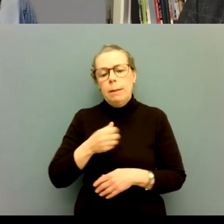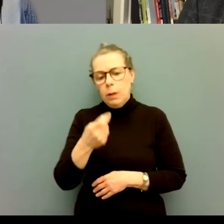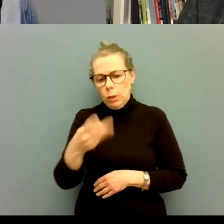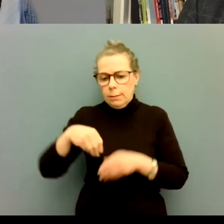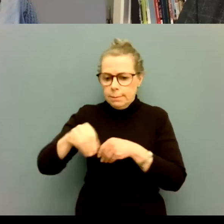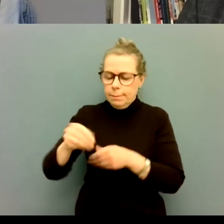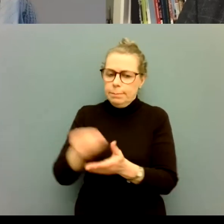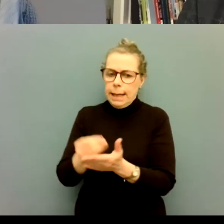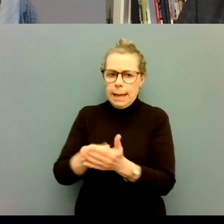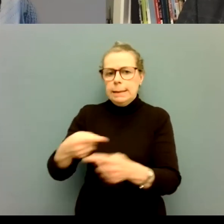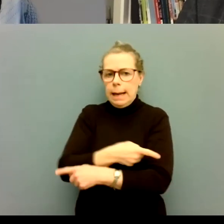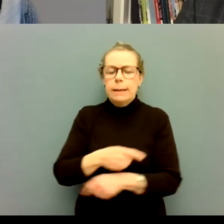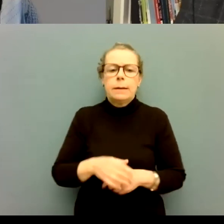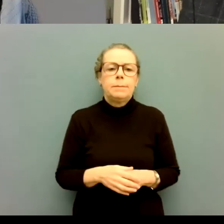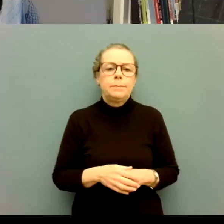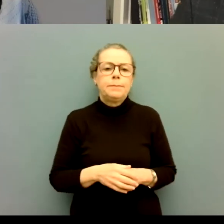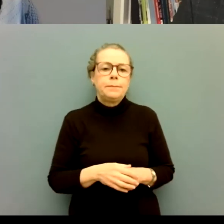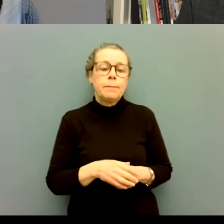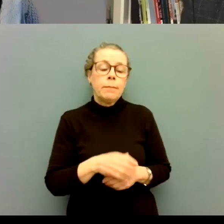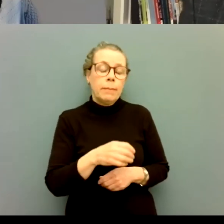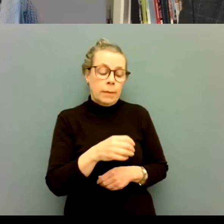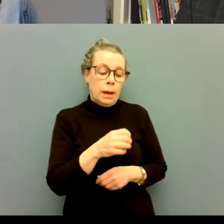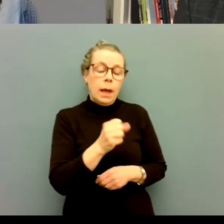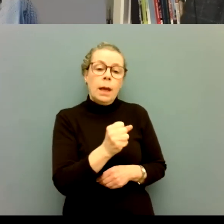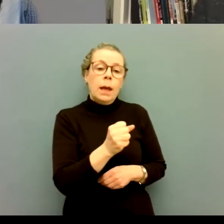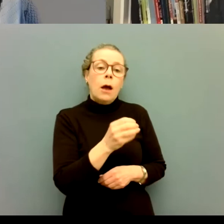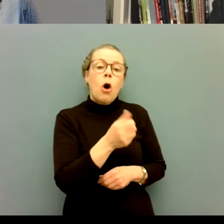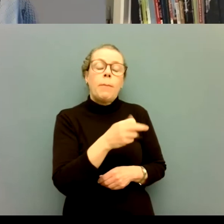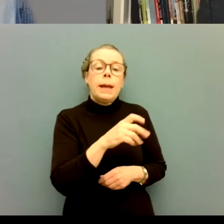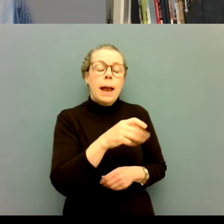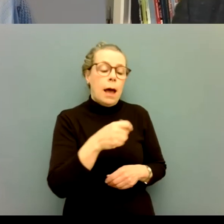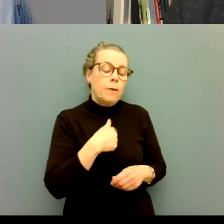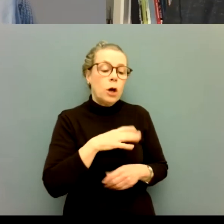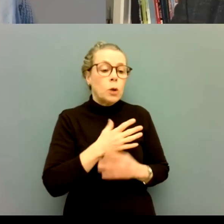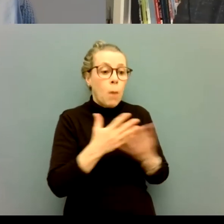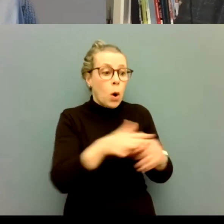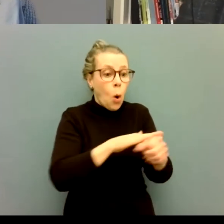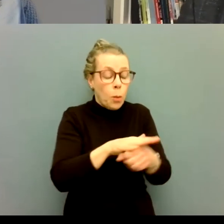Vi går vidare, vi har många områden att klara, ett är skolan.